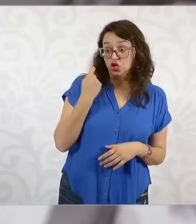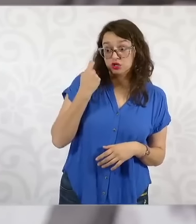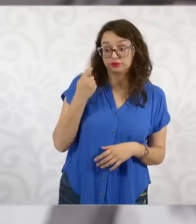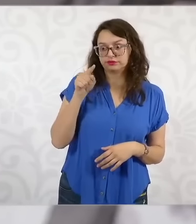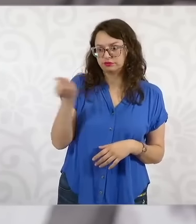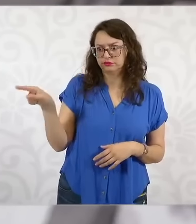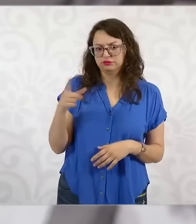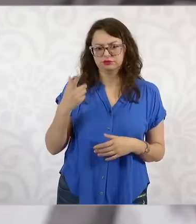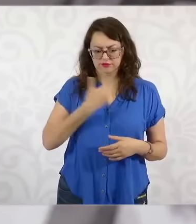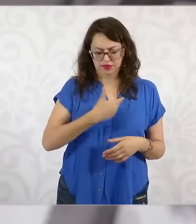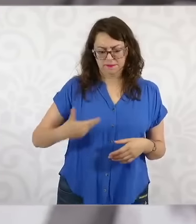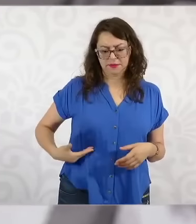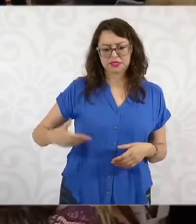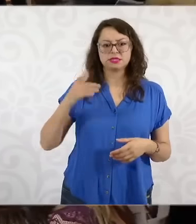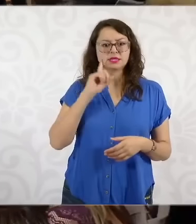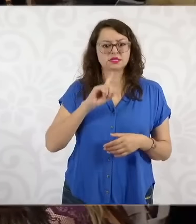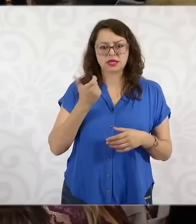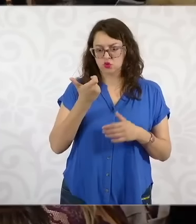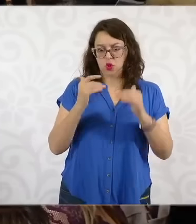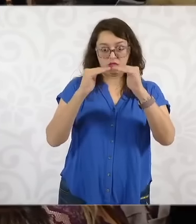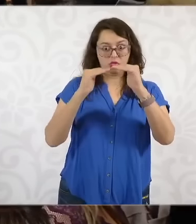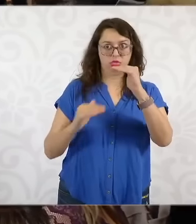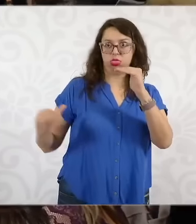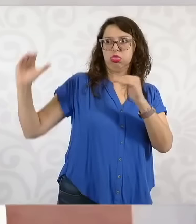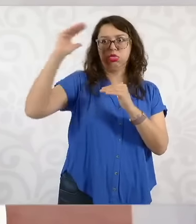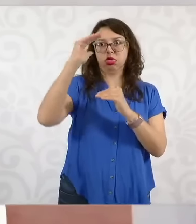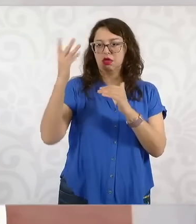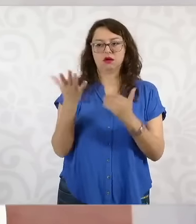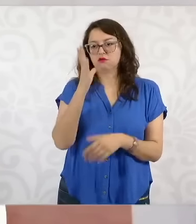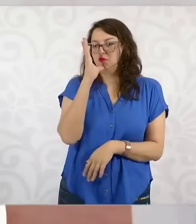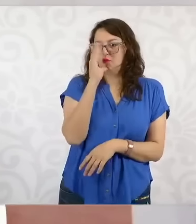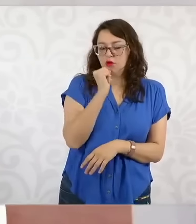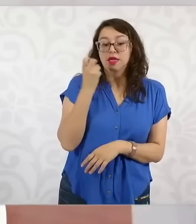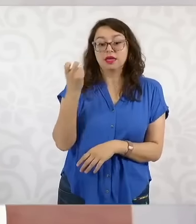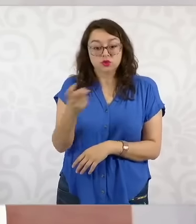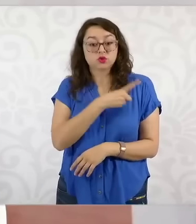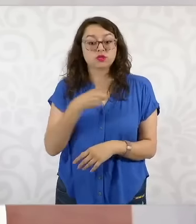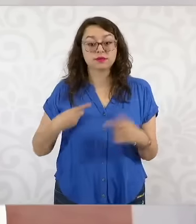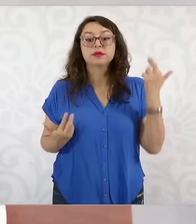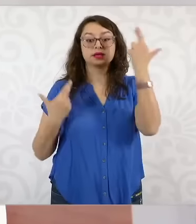revisando eh de acuerdo con lo que nos dicen. Aquí cuando iba entrando el otro día que estaba